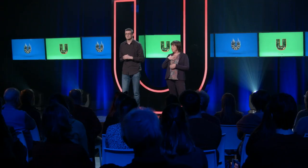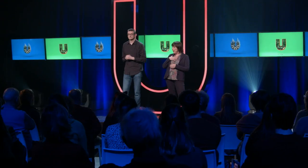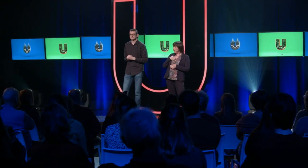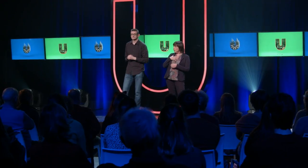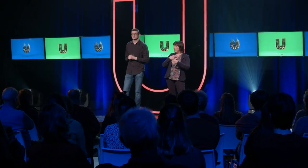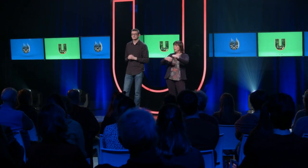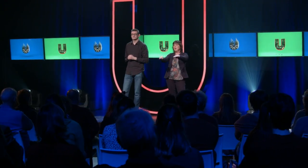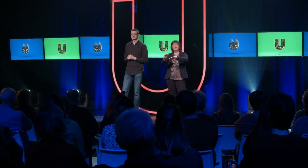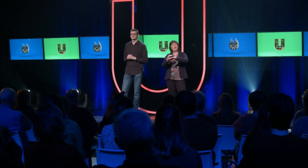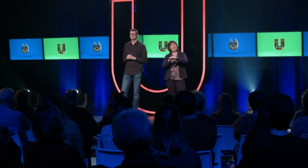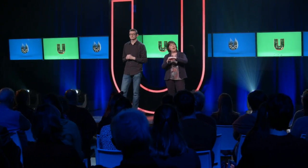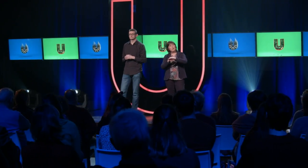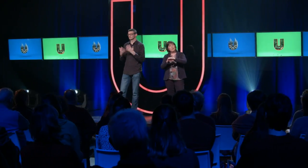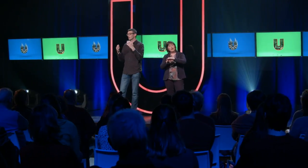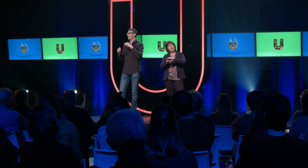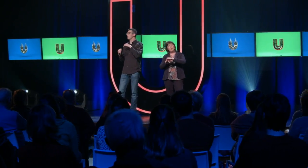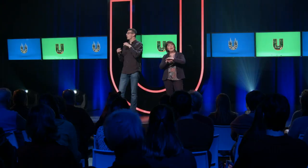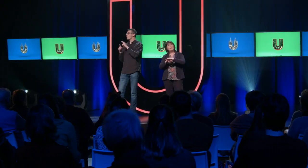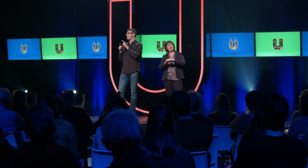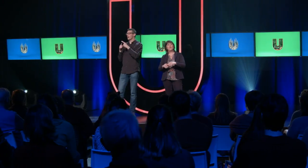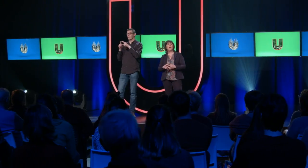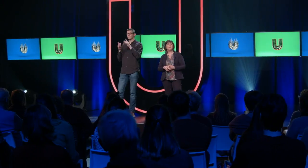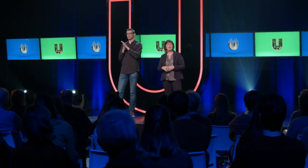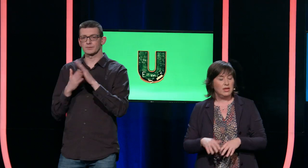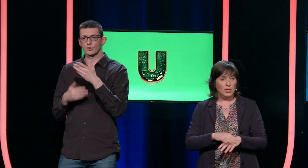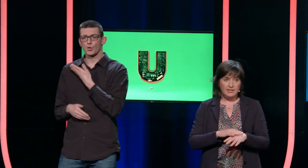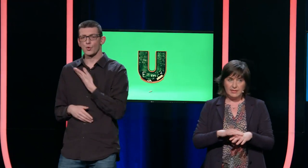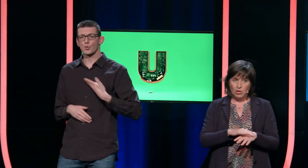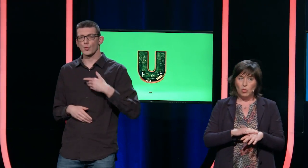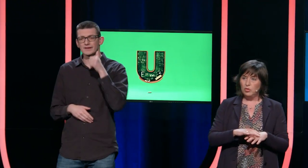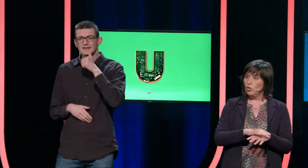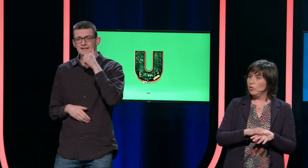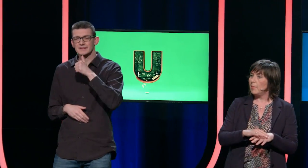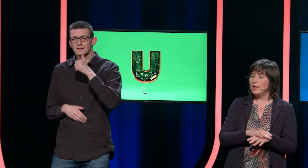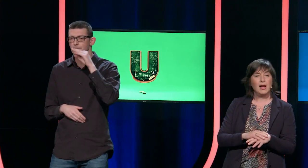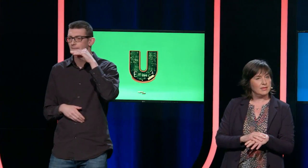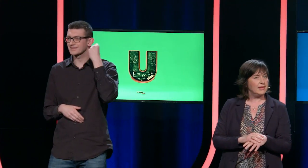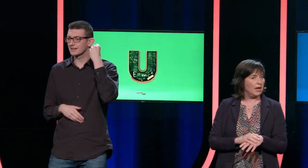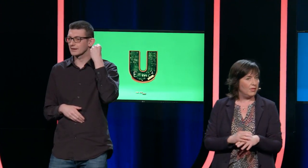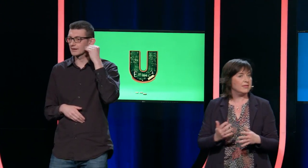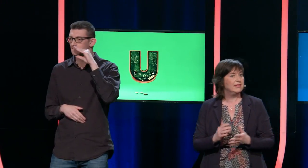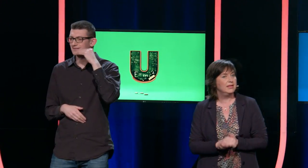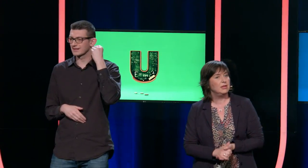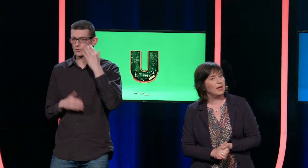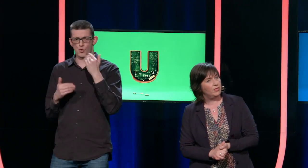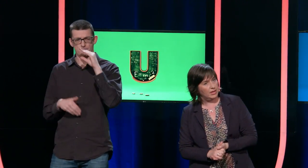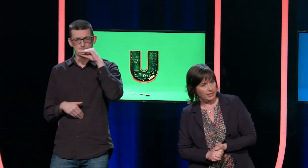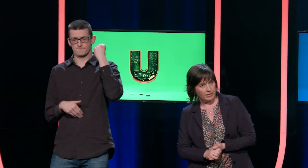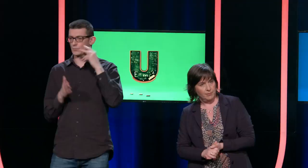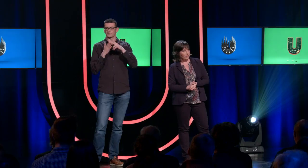In mijn geval verwijst mijn naamgebaar naar het feit dat ik weleens dingen op de rug van mijn hand schrijf als ik ze niet mag vergeten.